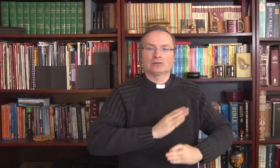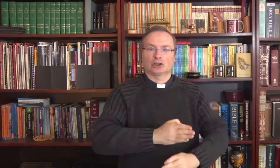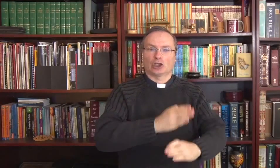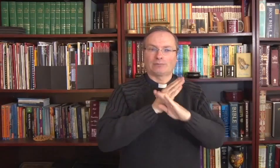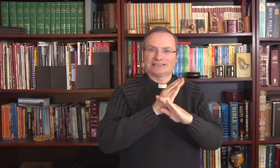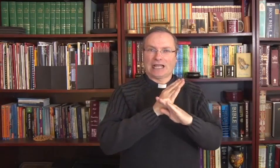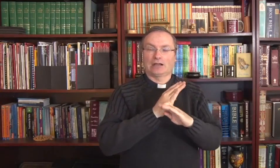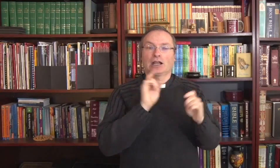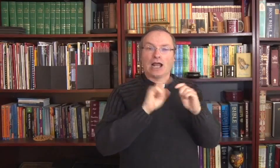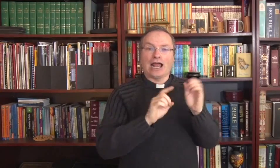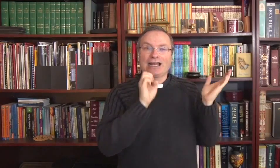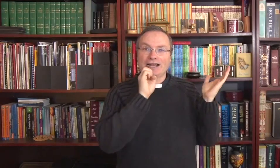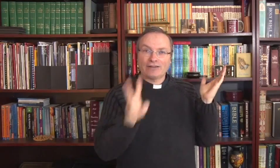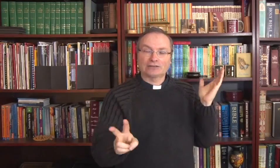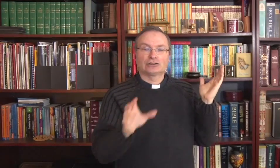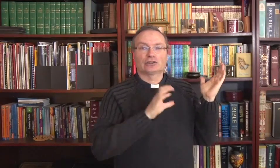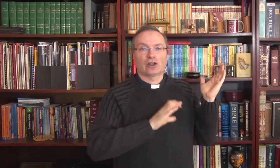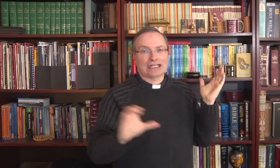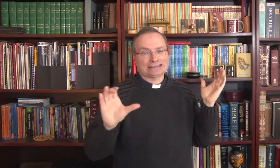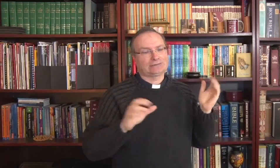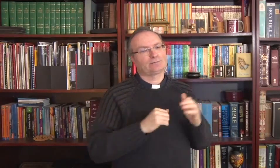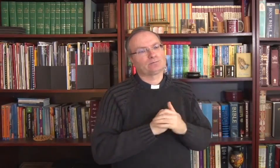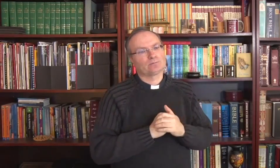d’obstacle à l’Évangile de Christ.